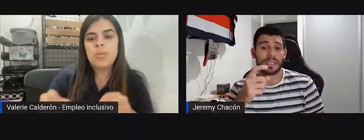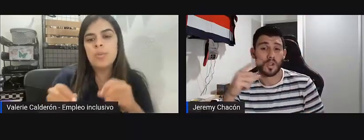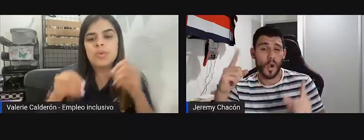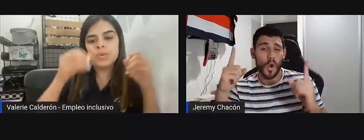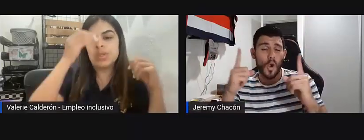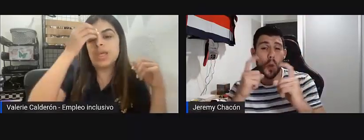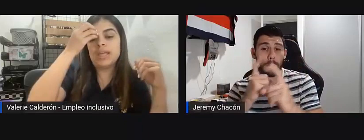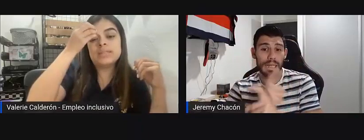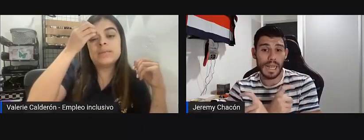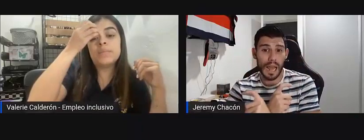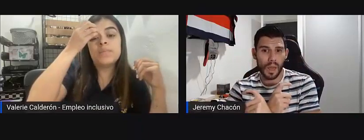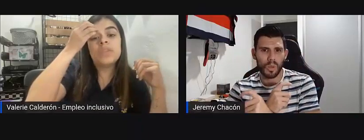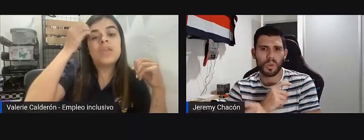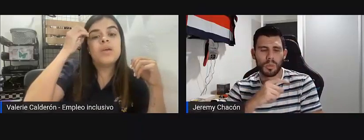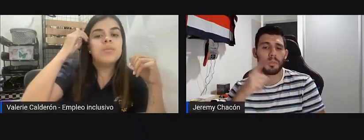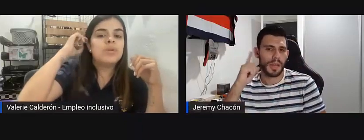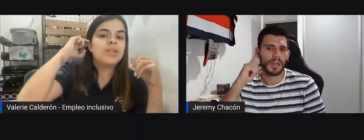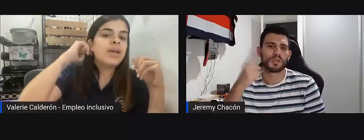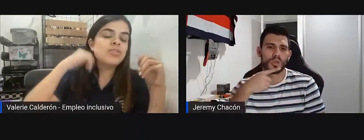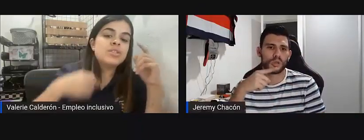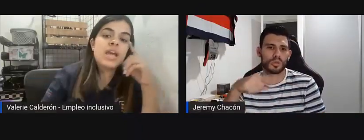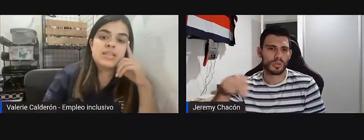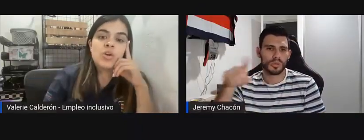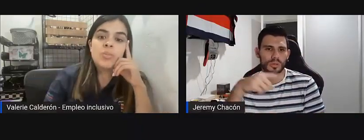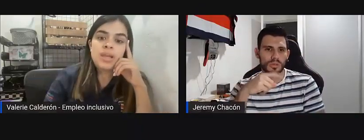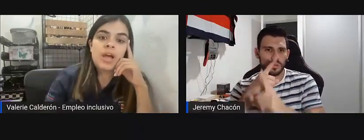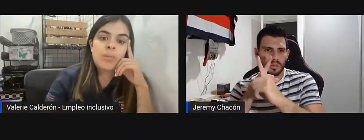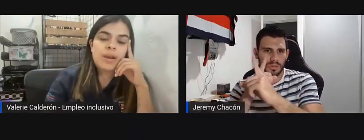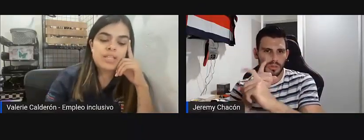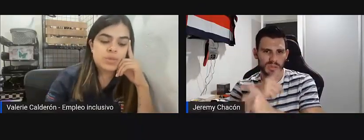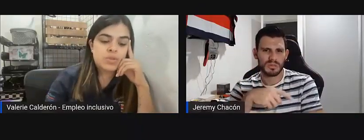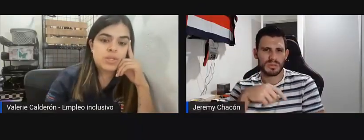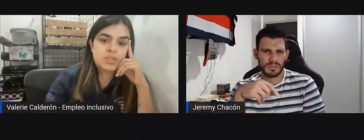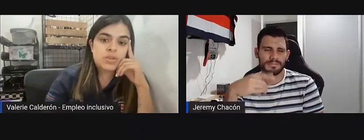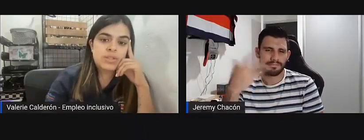hay como oportunidades verdad Entonces se hace complicado para las personas sordas